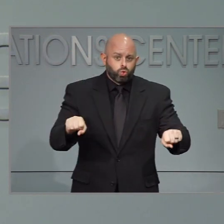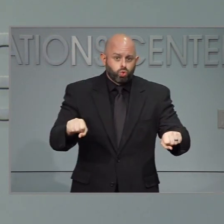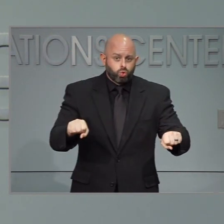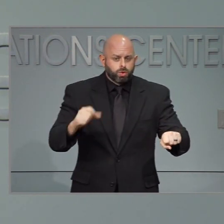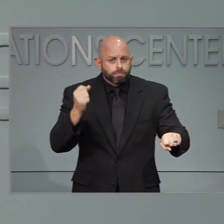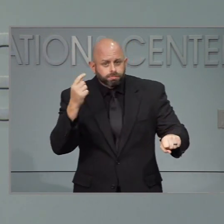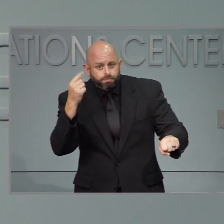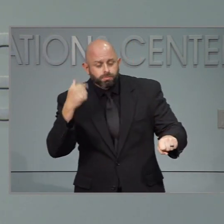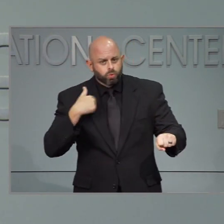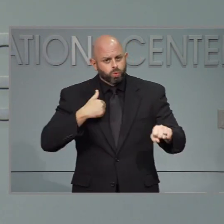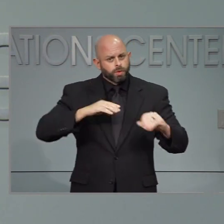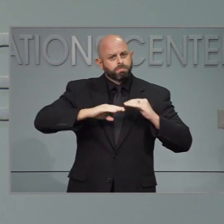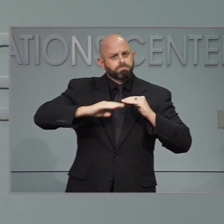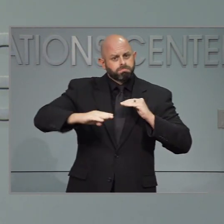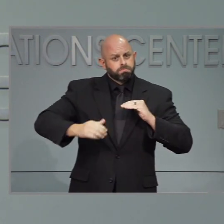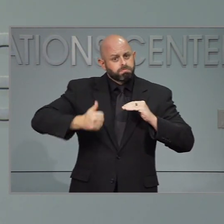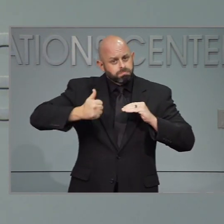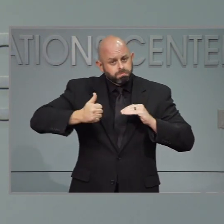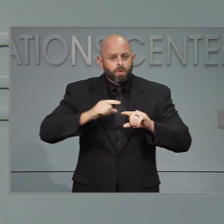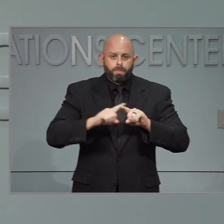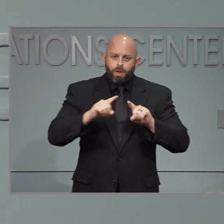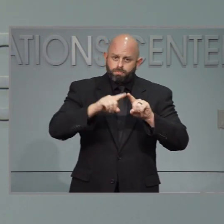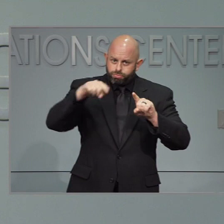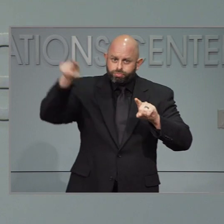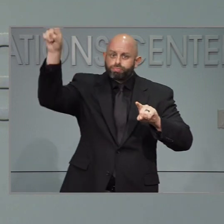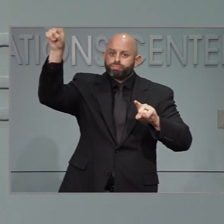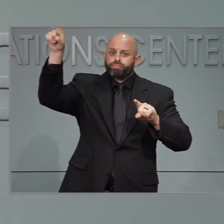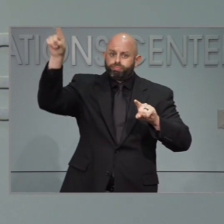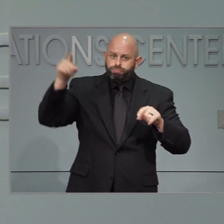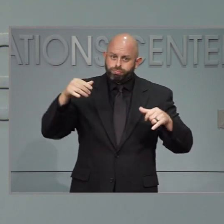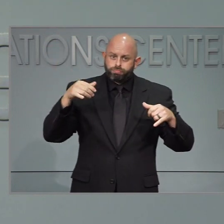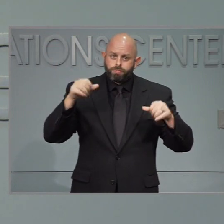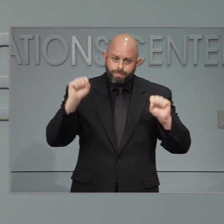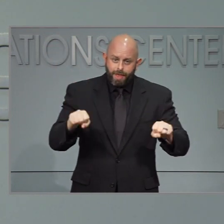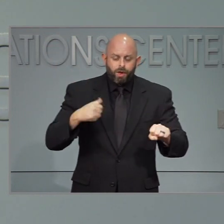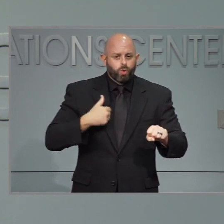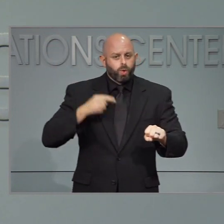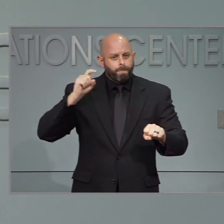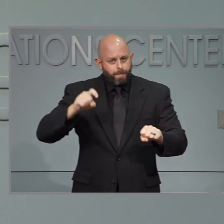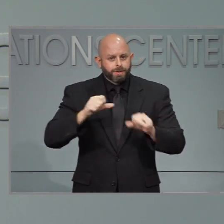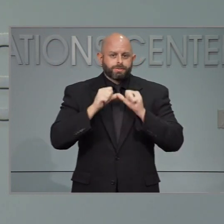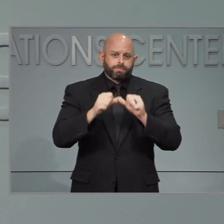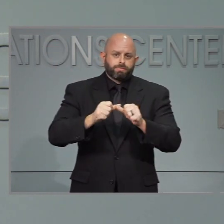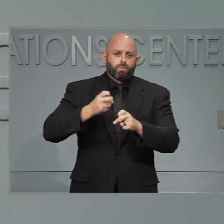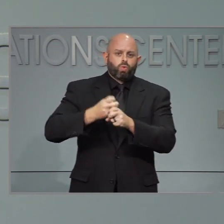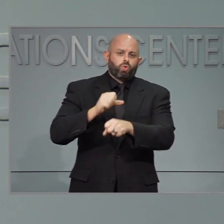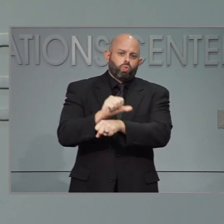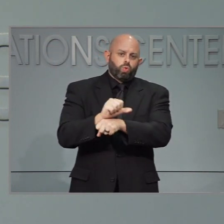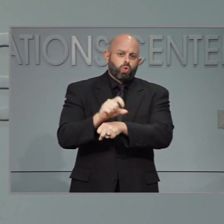compartiendo con ustedes. Estamos estables, pero es frágil situación por lo que tenemos que hace continuar